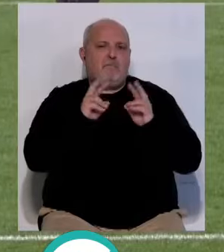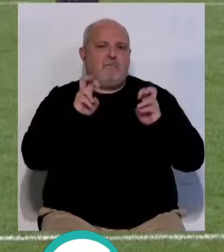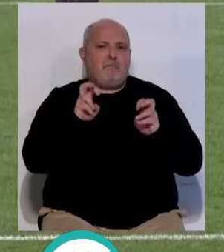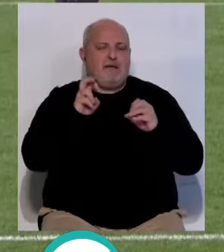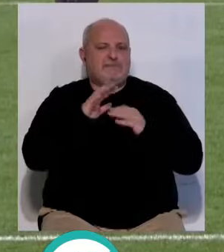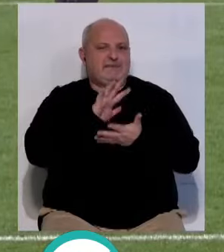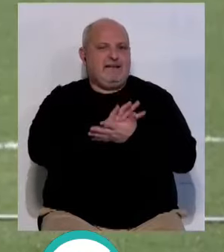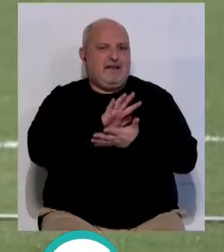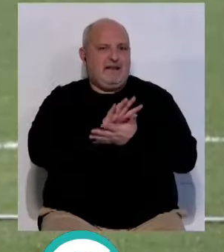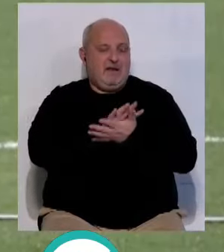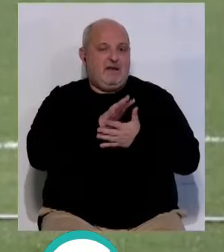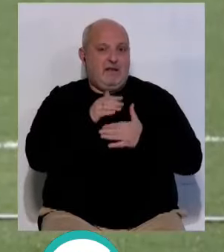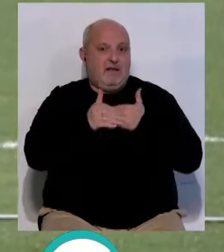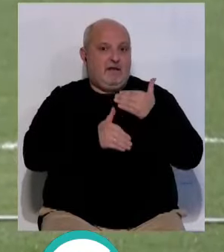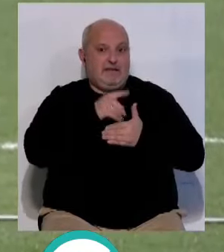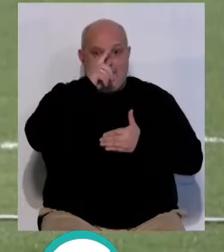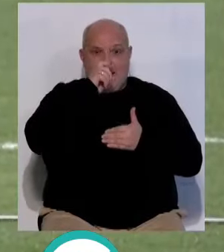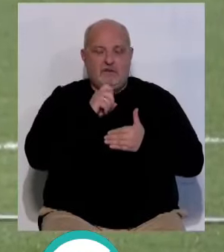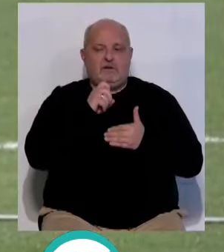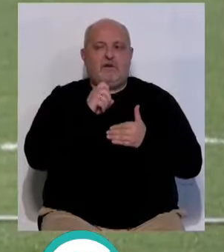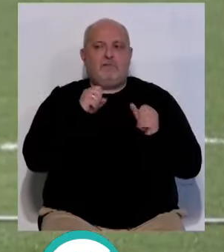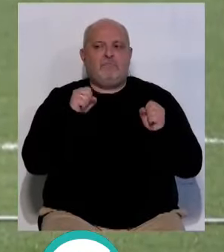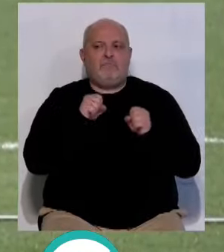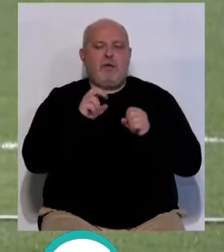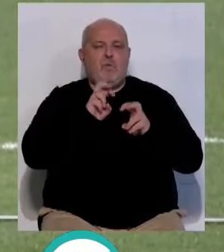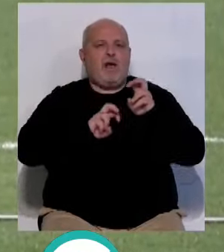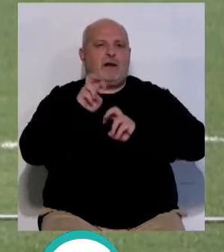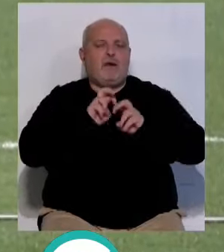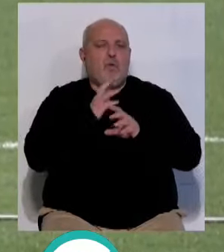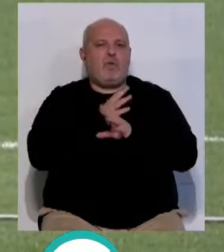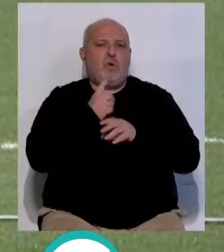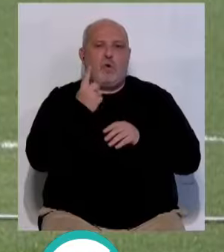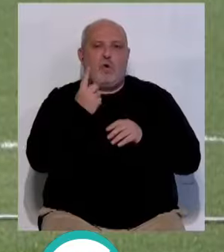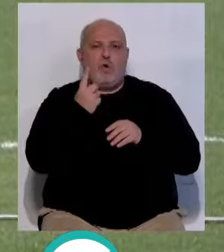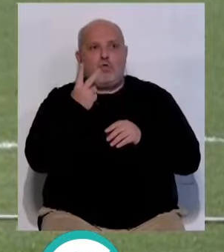es como yo creía que se iba a afrontar este año un mercado invernal para buscar uno dos fichaje